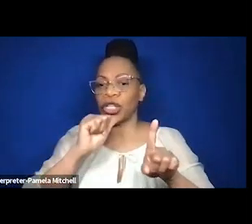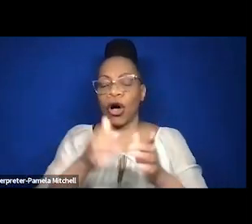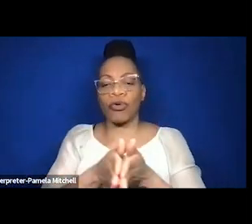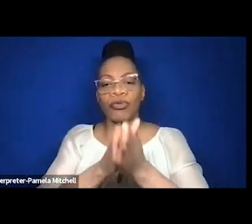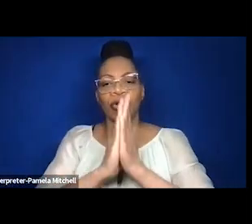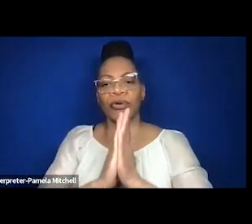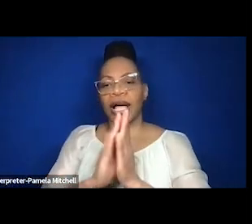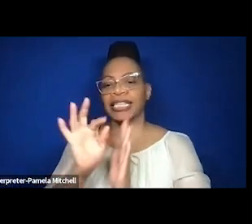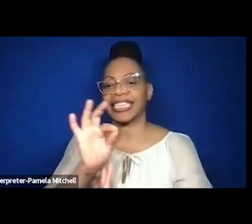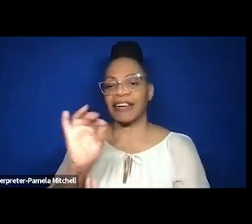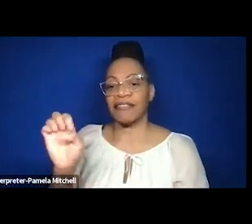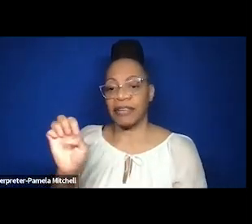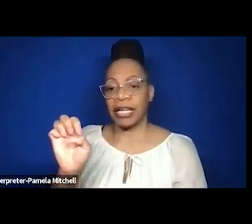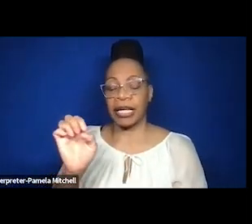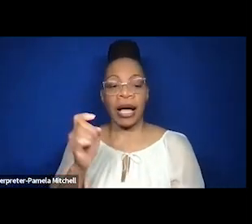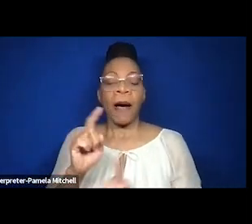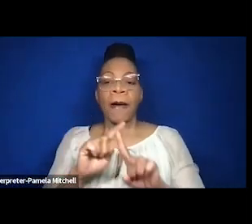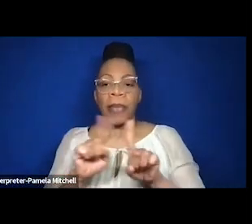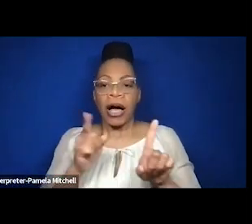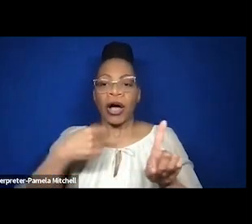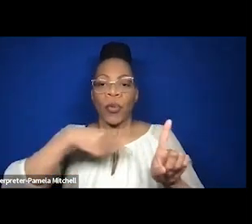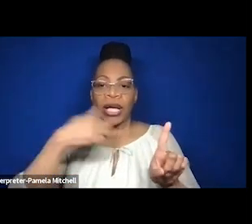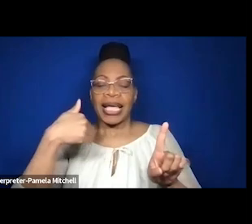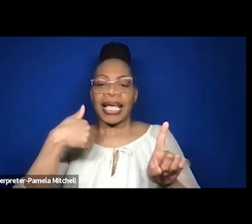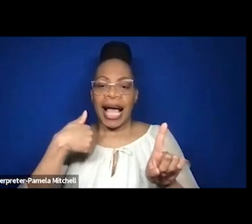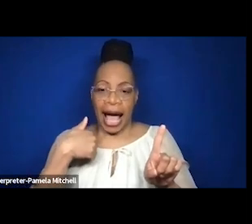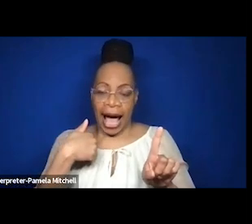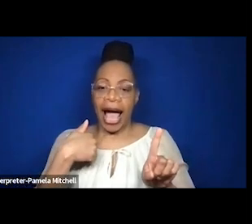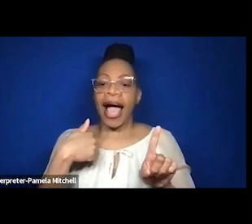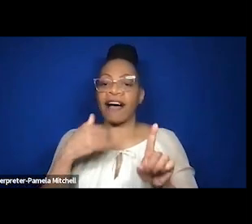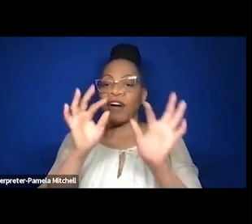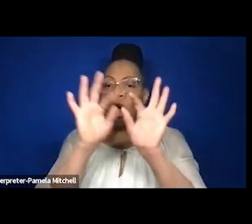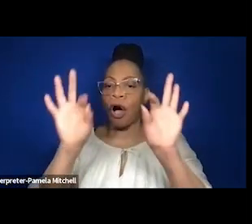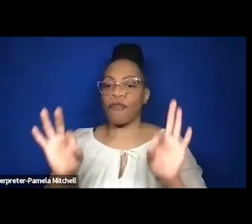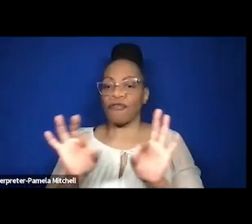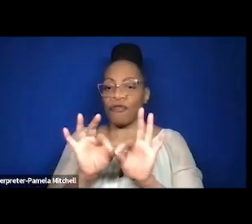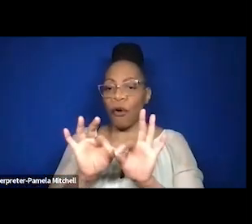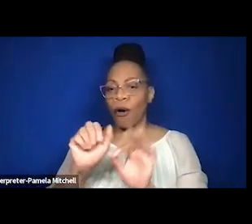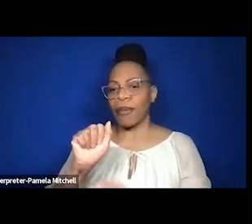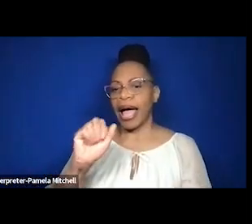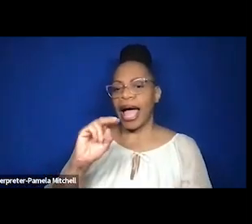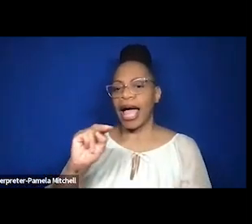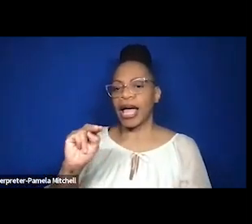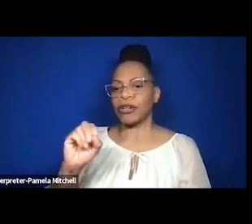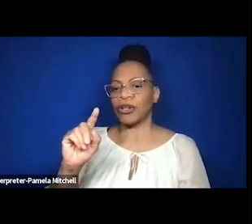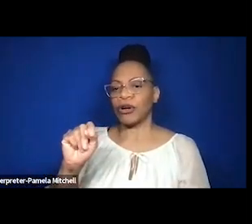a aquellos representantes que sí lo hacen. Tenemos un formulario anotado que tiene orientación sobre cómo completar el formulario de esa manera.